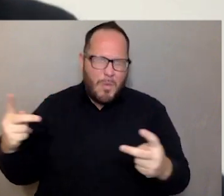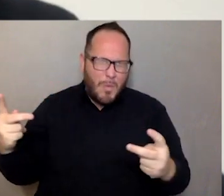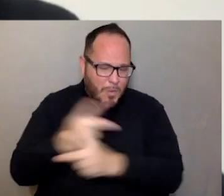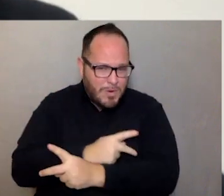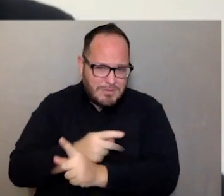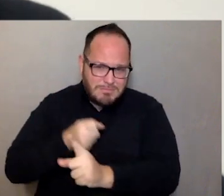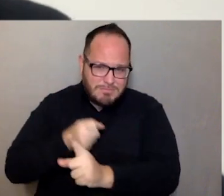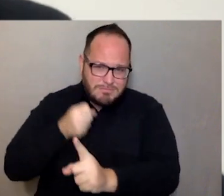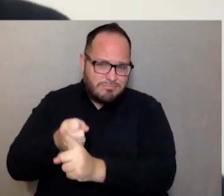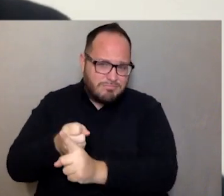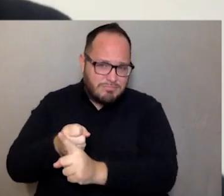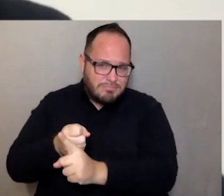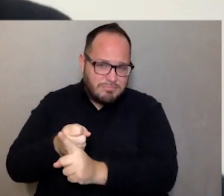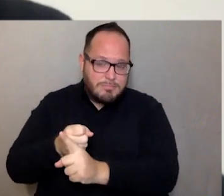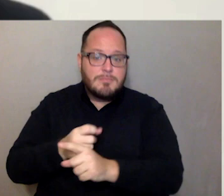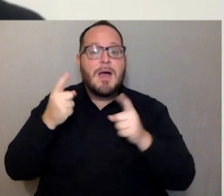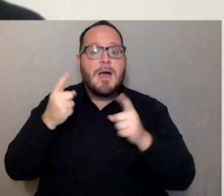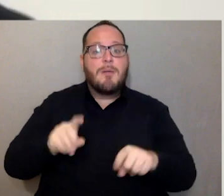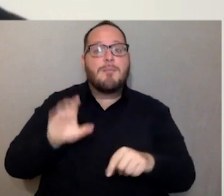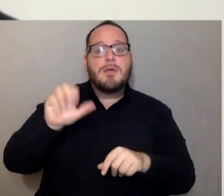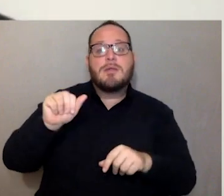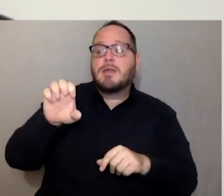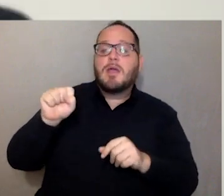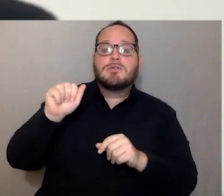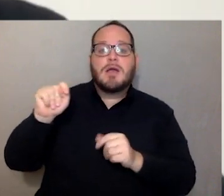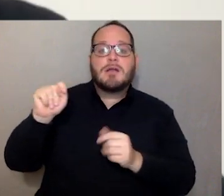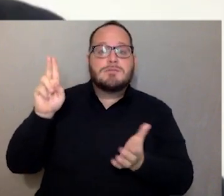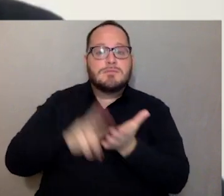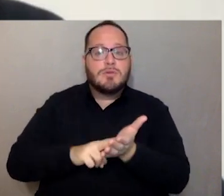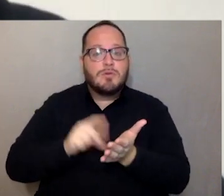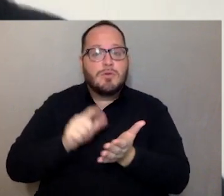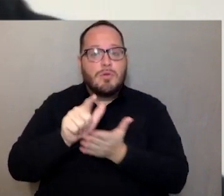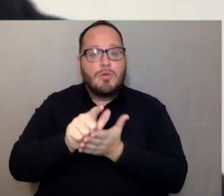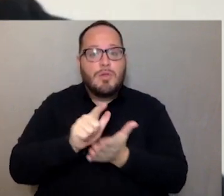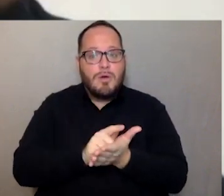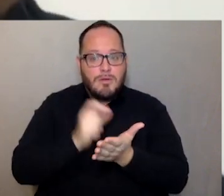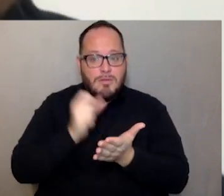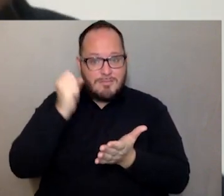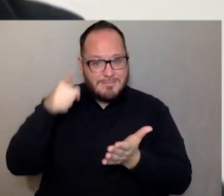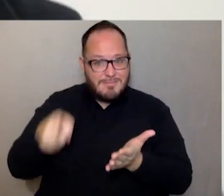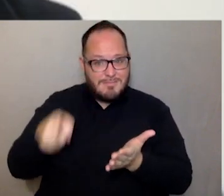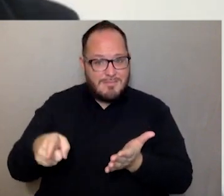THAT -- UNDOCUMENTED OREGONIANS